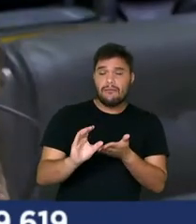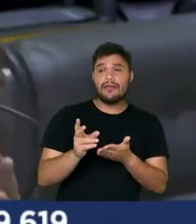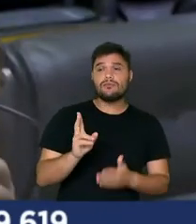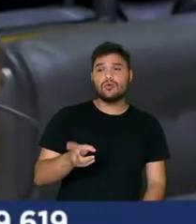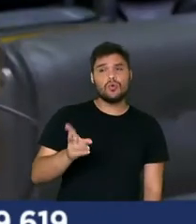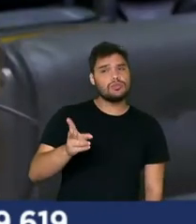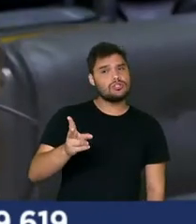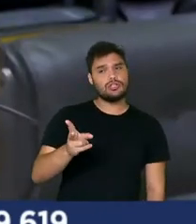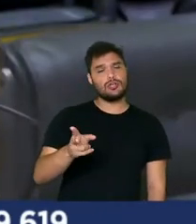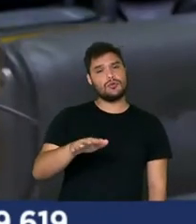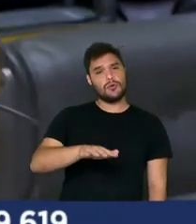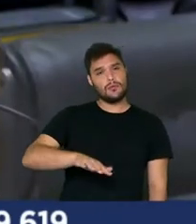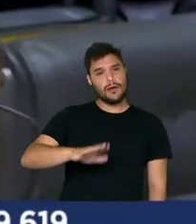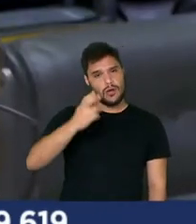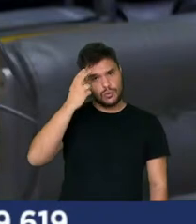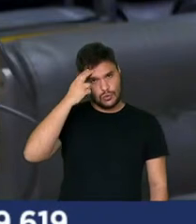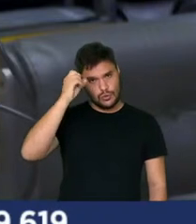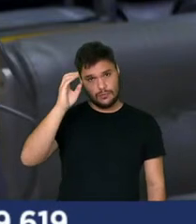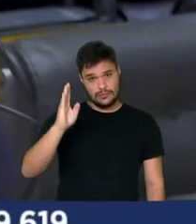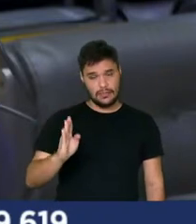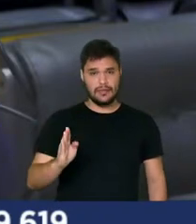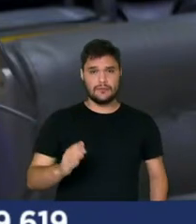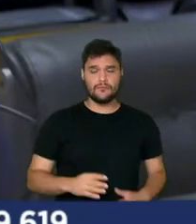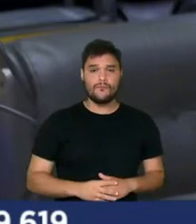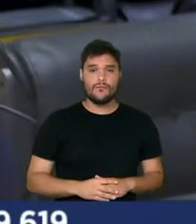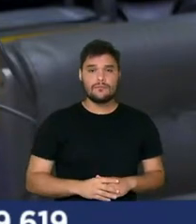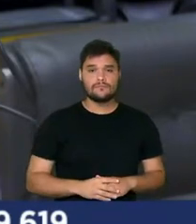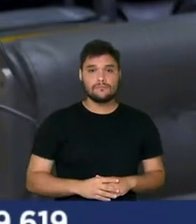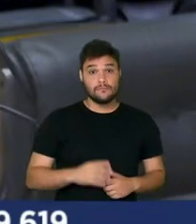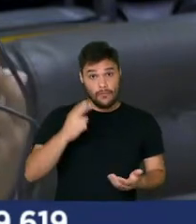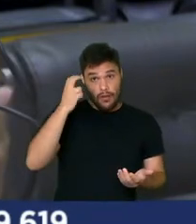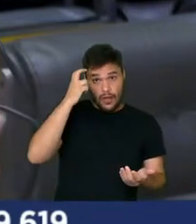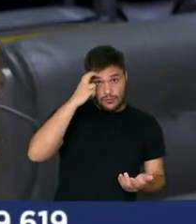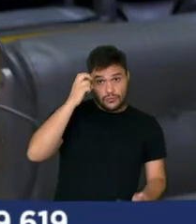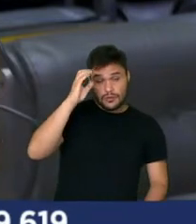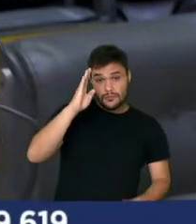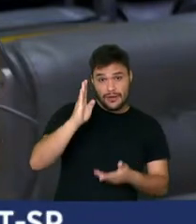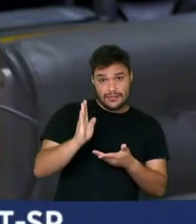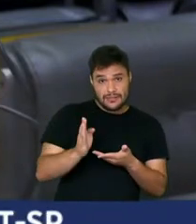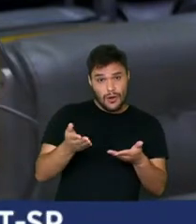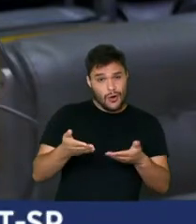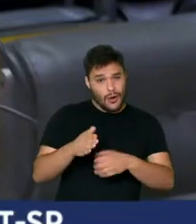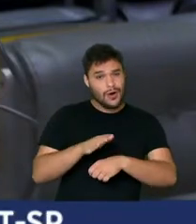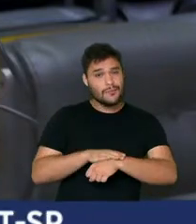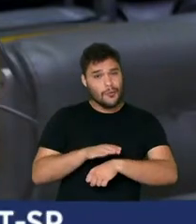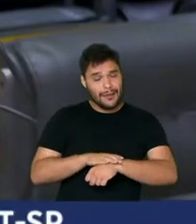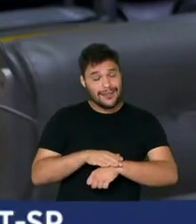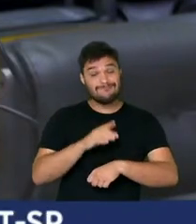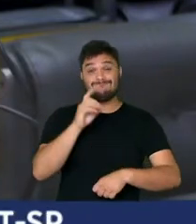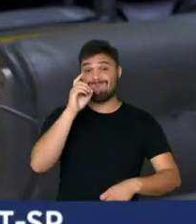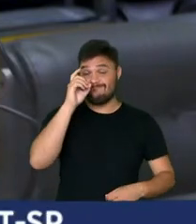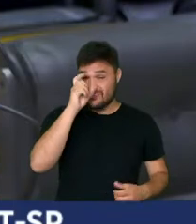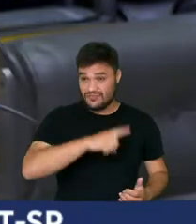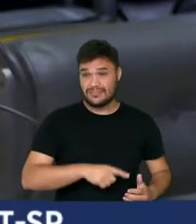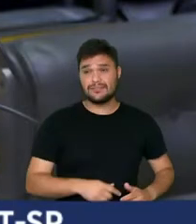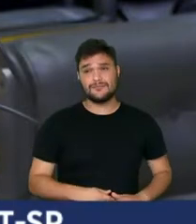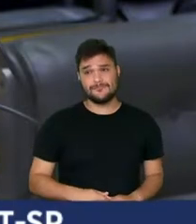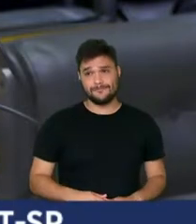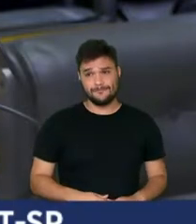ORIENTA? -- ESTAMOS DISCUTINDO UM FINANCIAMENTO PERENE PARA CULTURA NO BRASIL. CULTURA NO